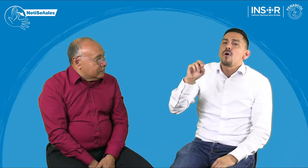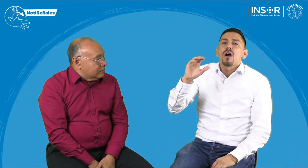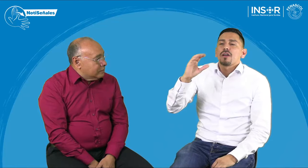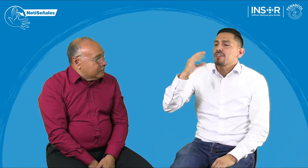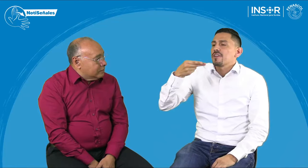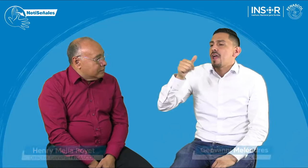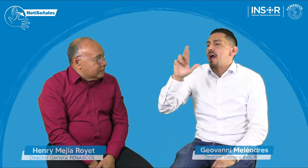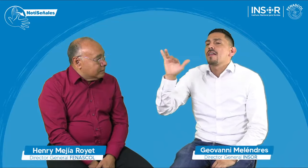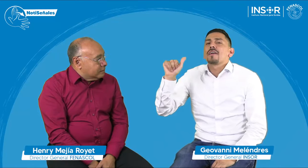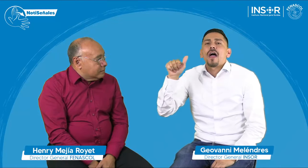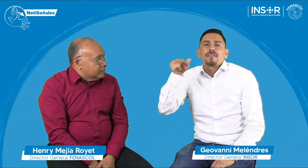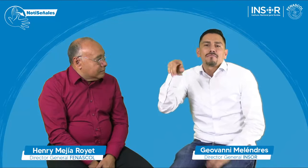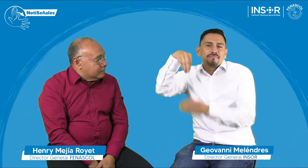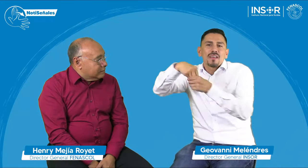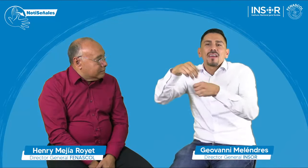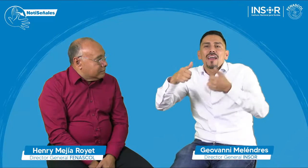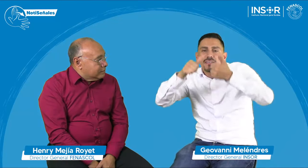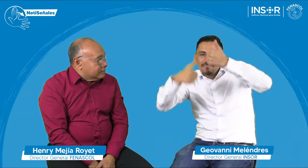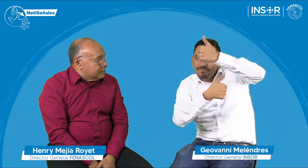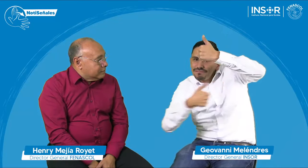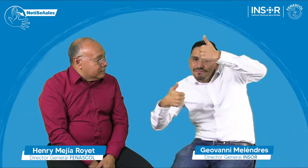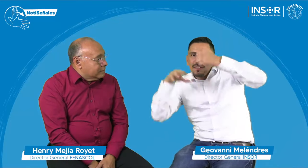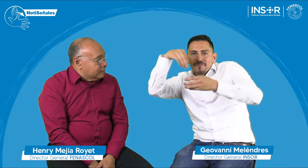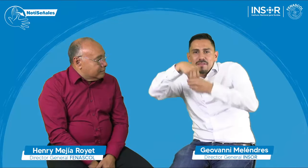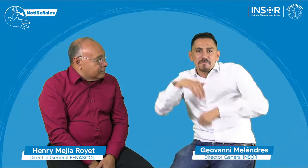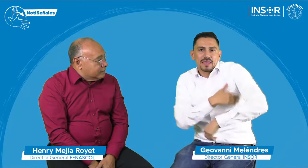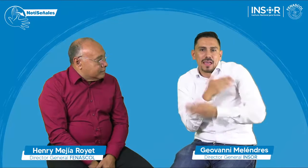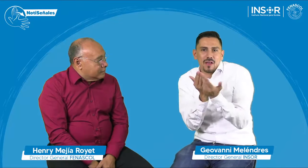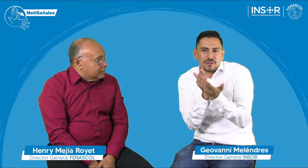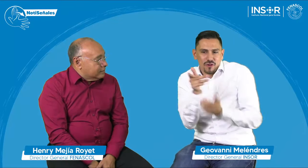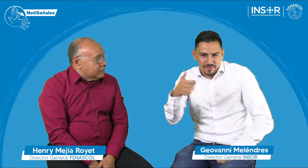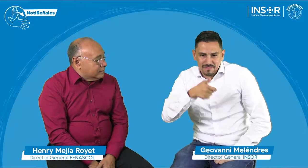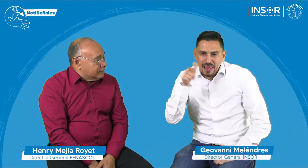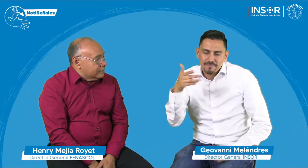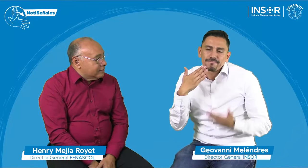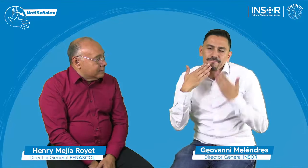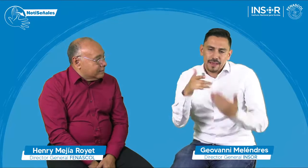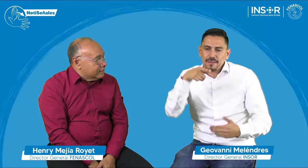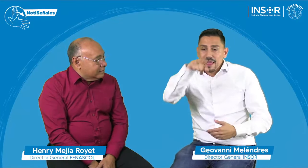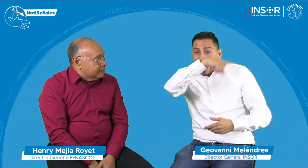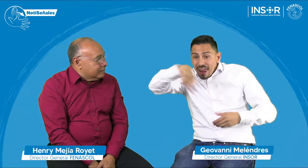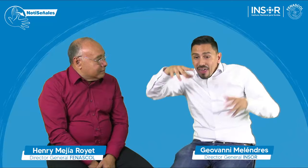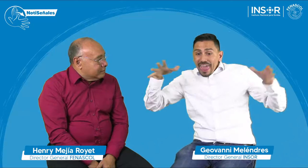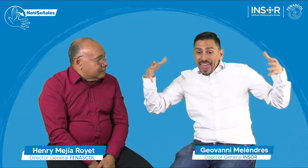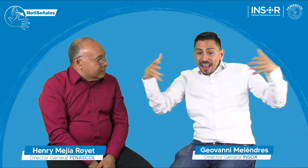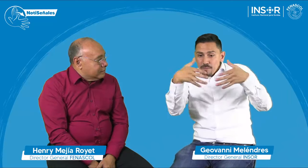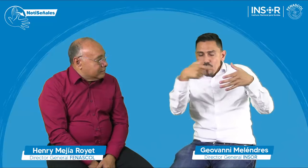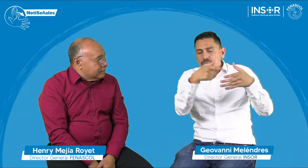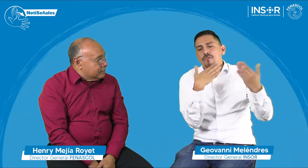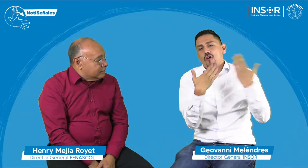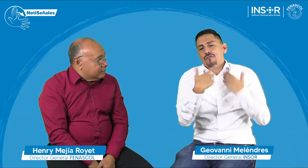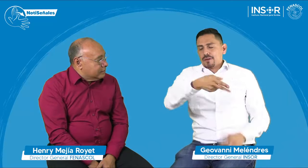especiales para él, mi gran amigo. Y también Arturo Charria. ¿Quién es miembro del